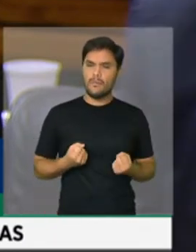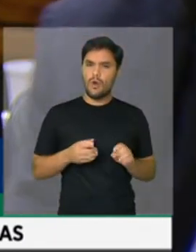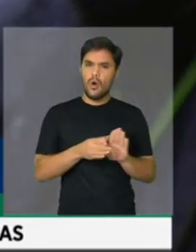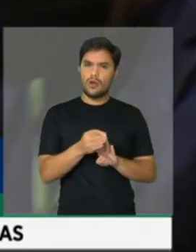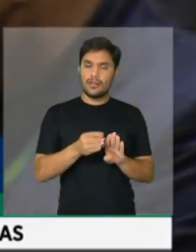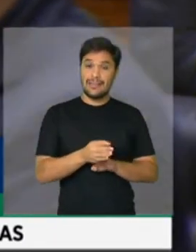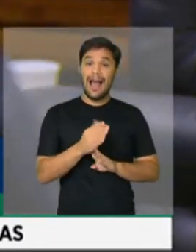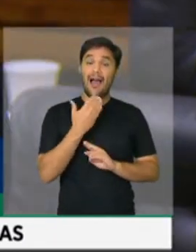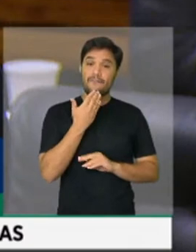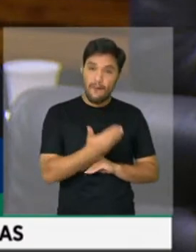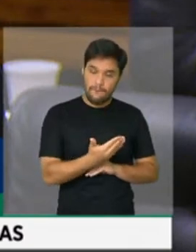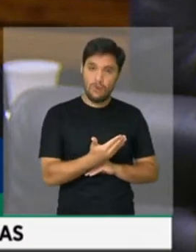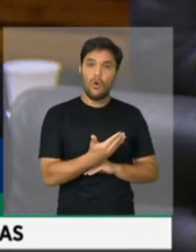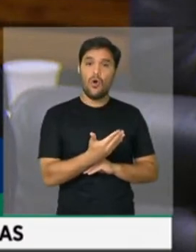NO TEXTO. É MUITO DIFERENTE VOTAR A FAVOR DO TEXTO